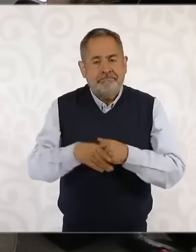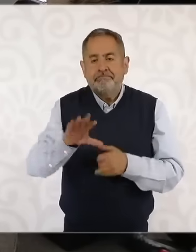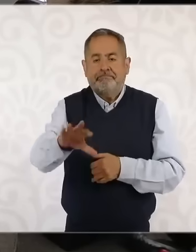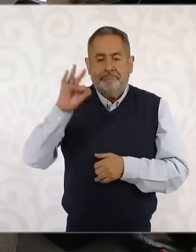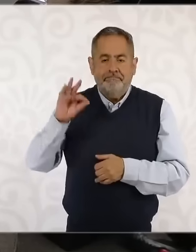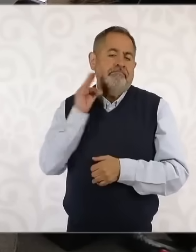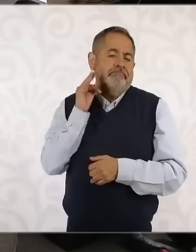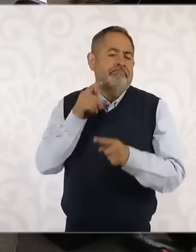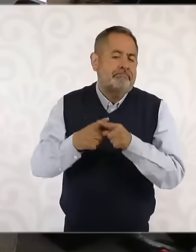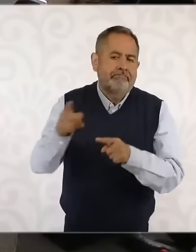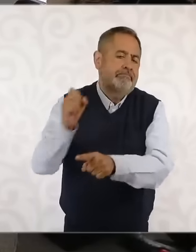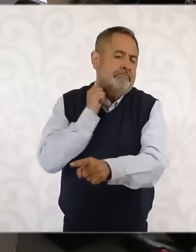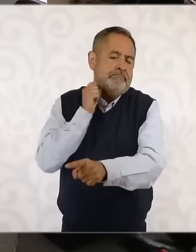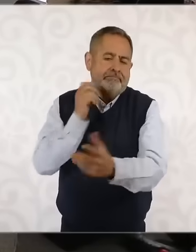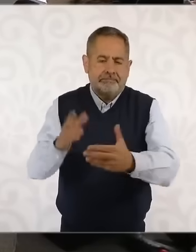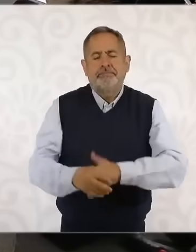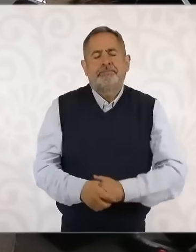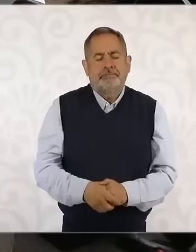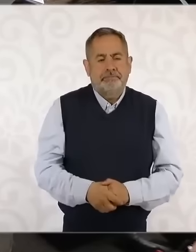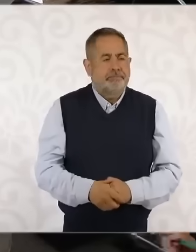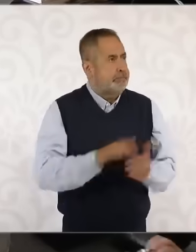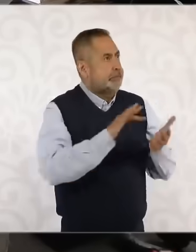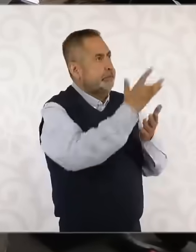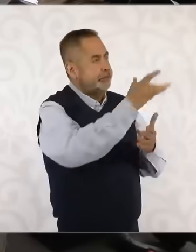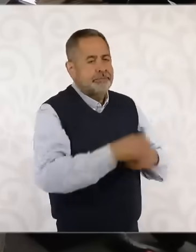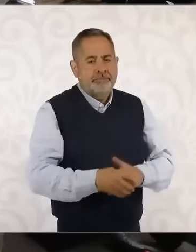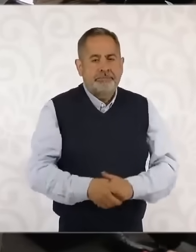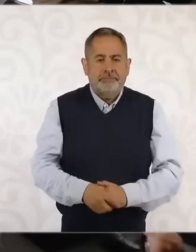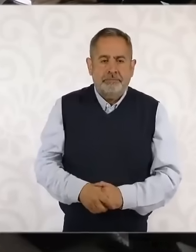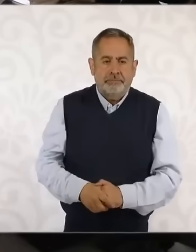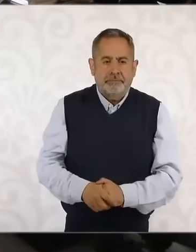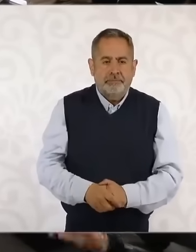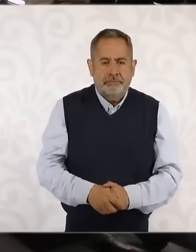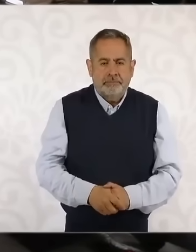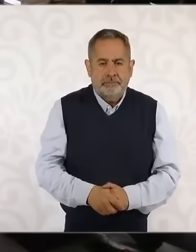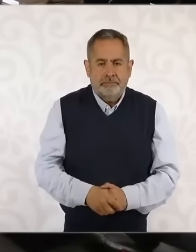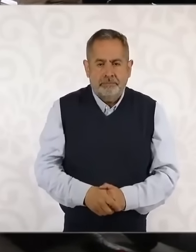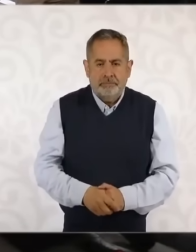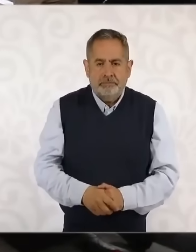Senado. Muchas gracias. Gracias. Vamos. Eh, la compañera acá de Sin embargo, que estaba desde